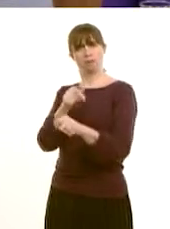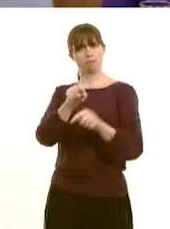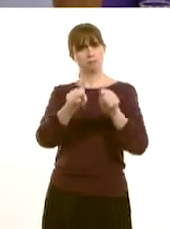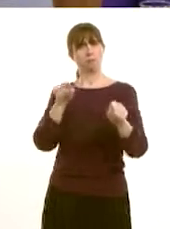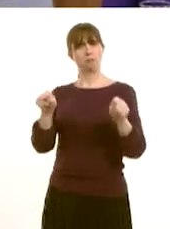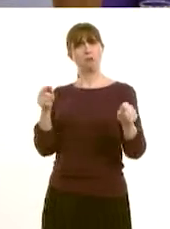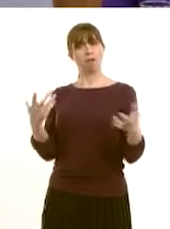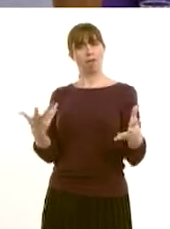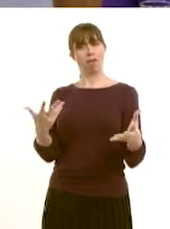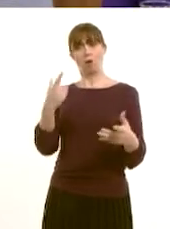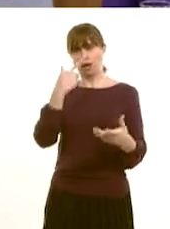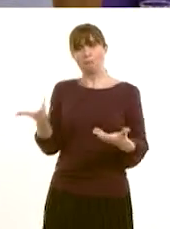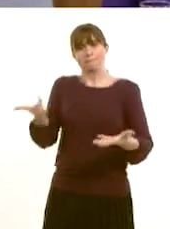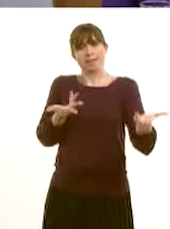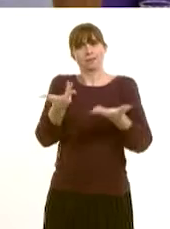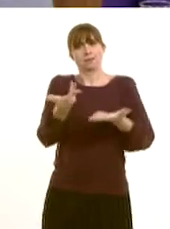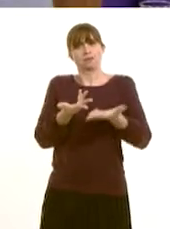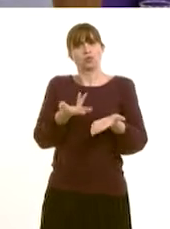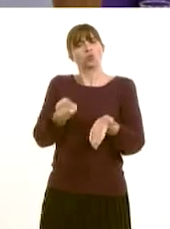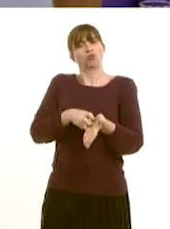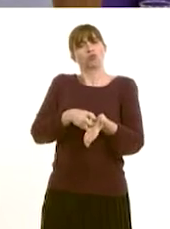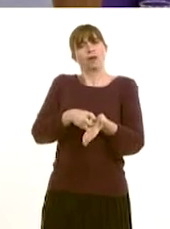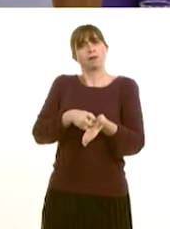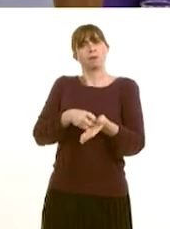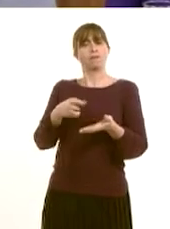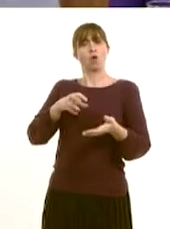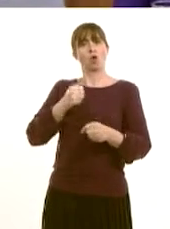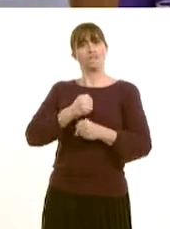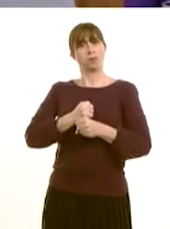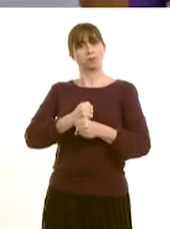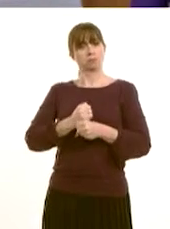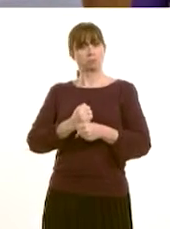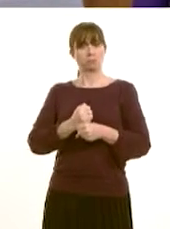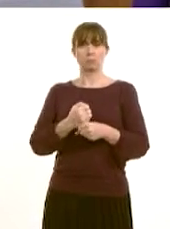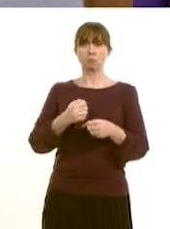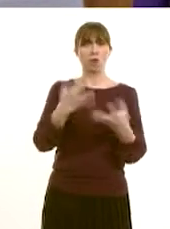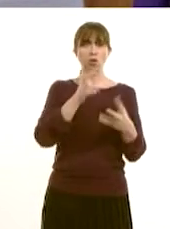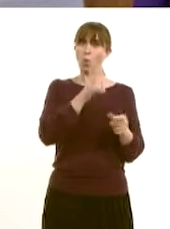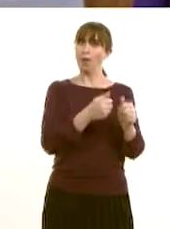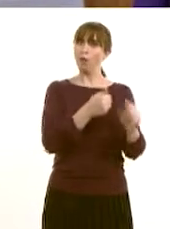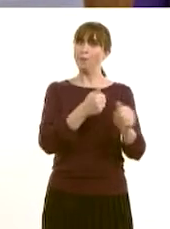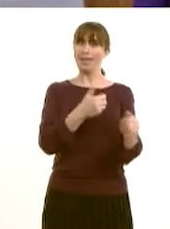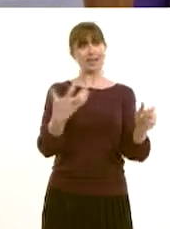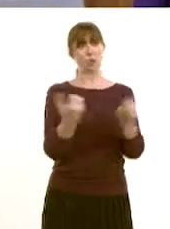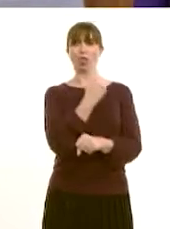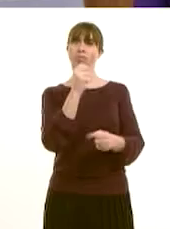Mae llawer mwy o gwmnÔau o Gymru nawr yn gallu cael cytundebau, o gymharu ‚ beth oedd ar gael oír blaen.